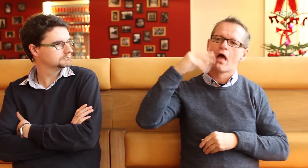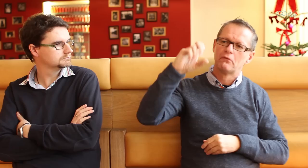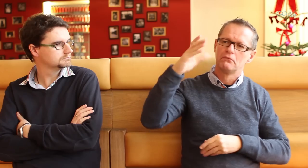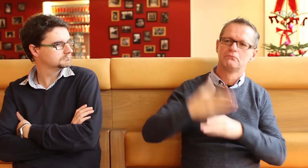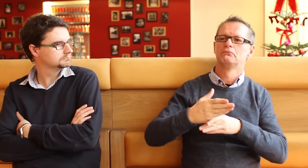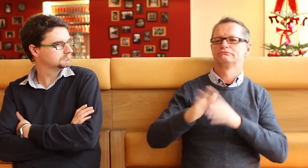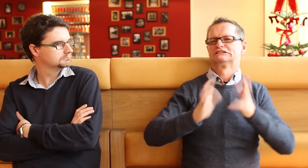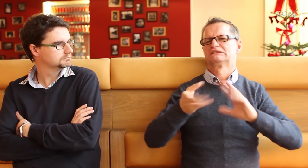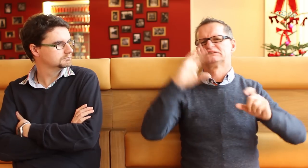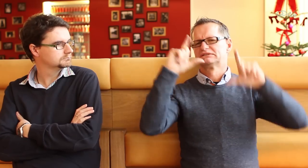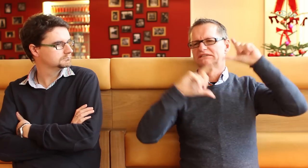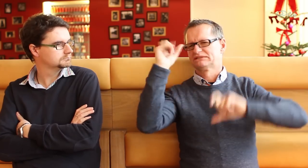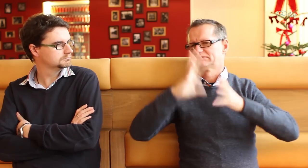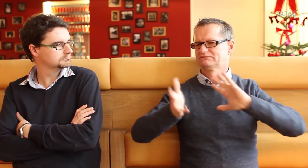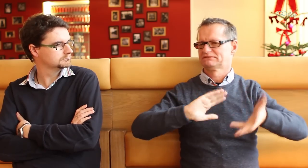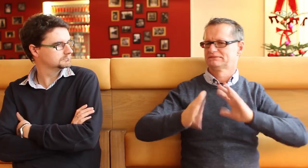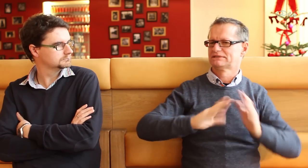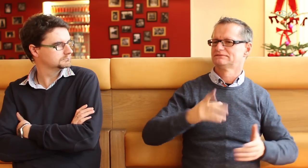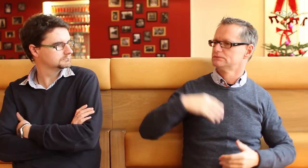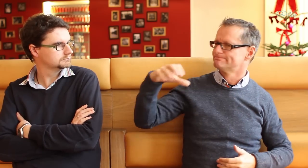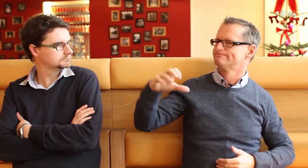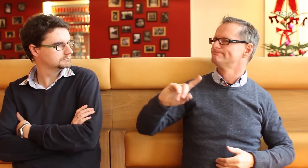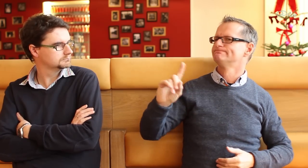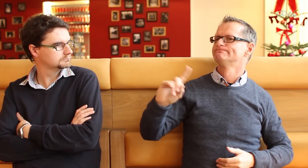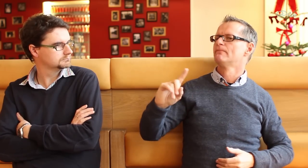Wir buchstabieren nur unseren Namen, das war es. Der Rest geht über Gebärden, Mimik, Mundgestik.